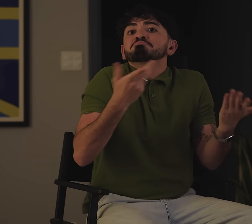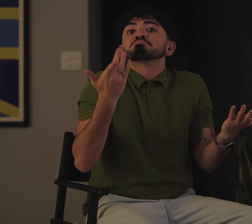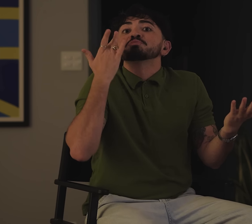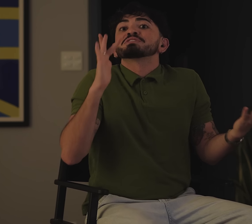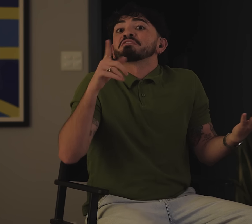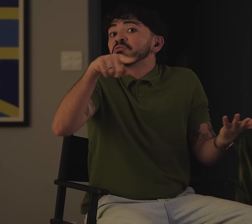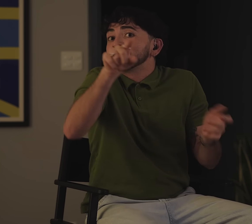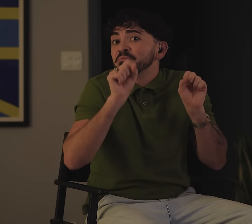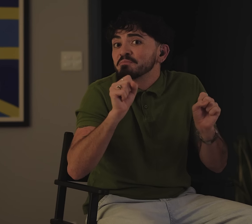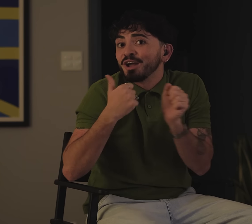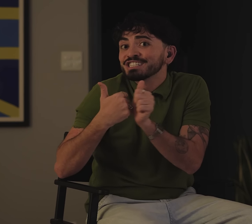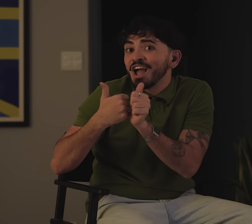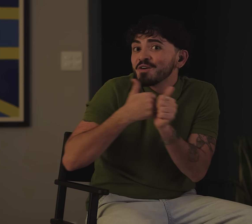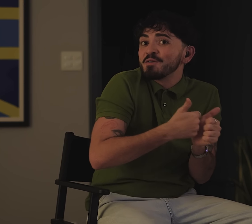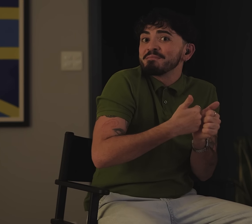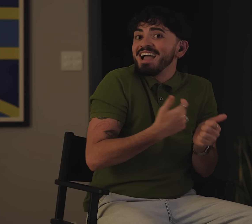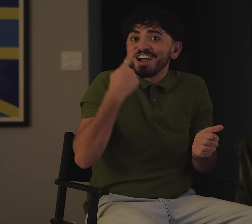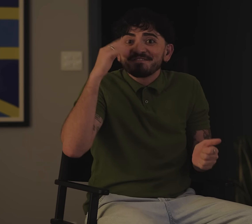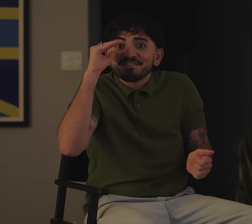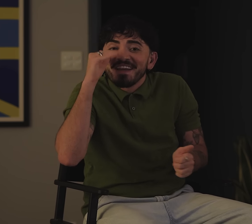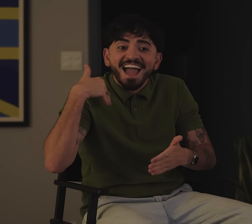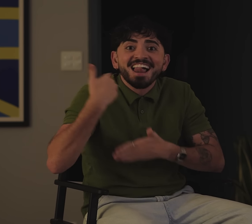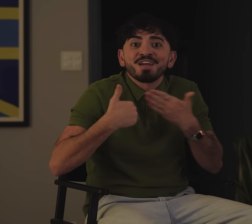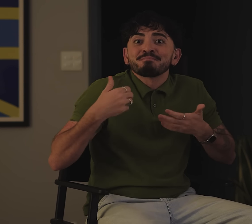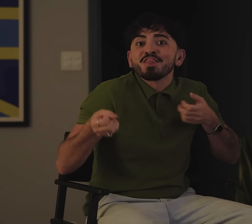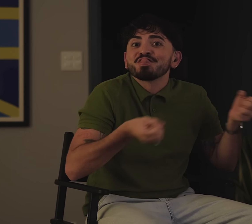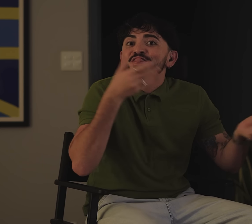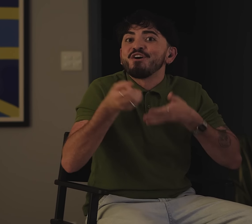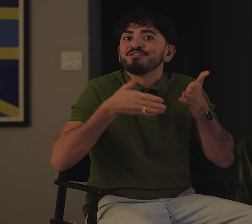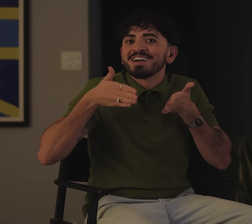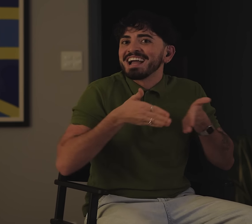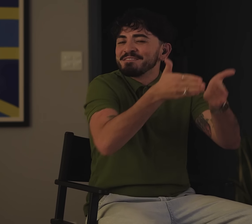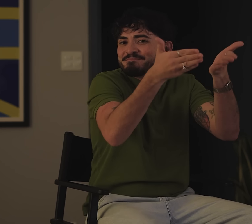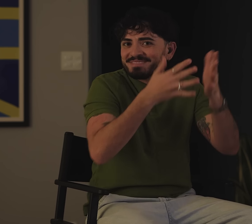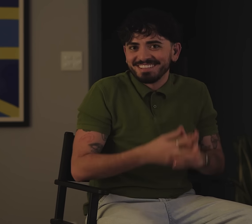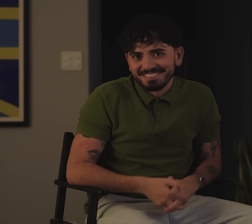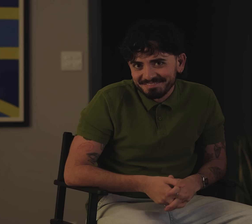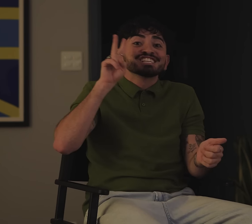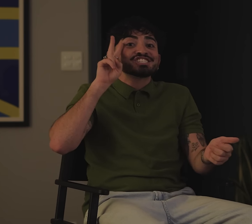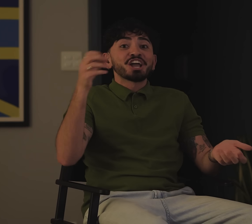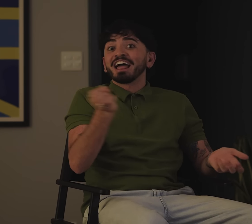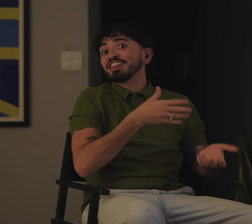E vocês poderão acompanhar minhas novas experiências e novas histórias.